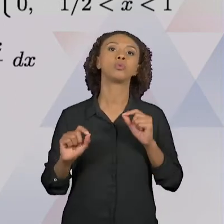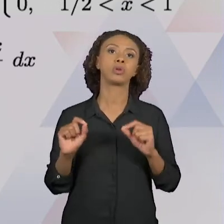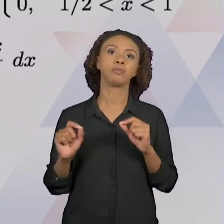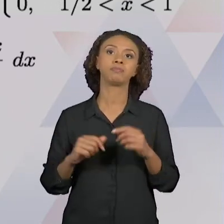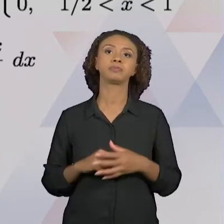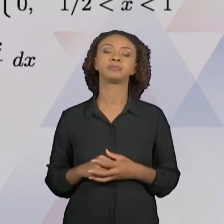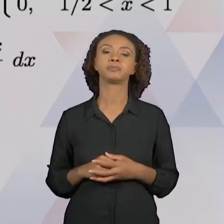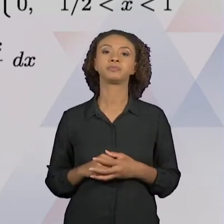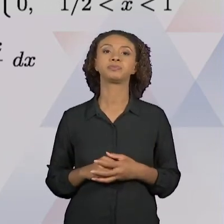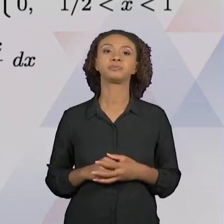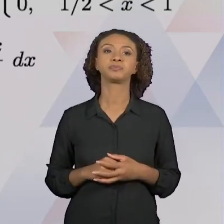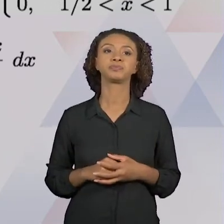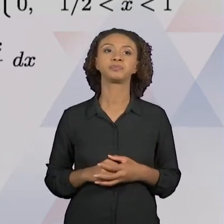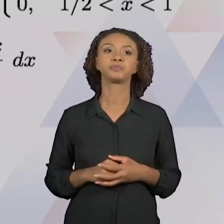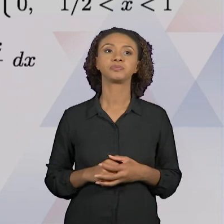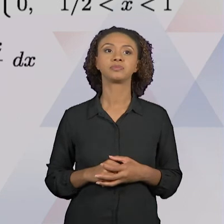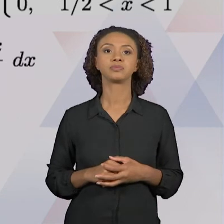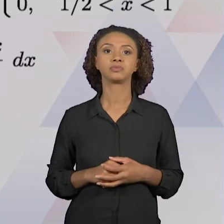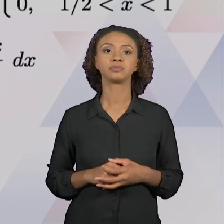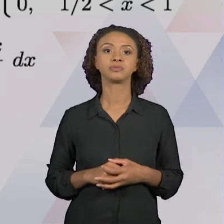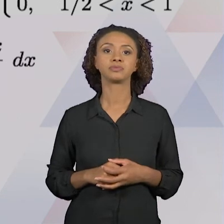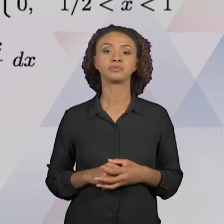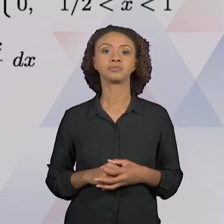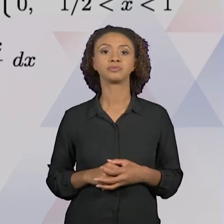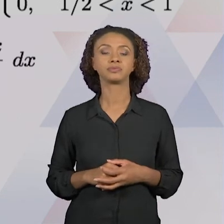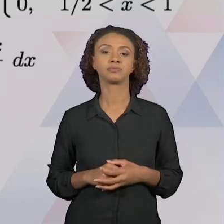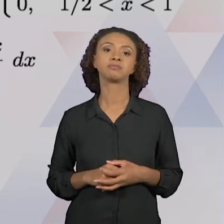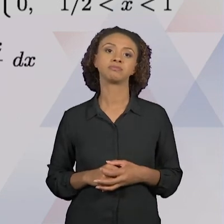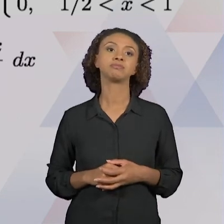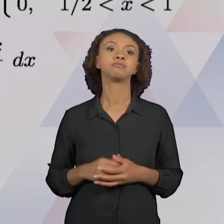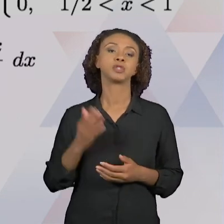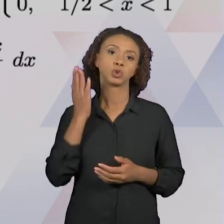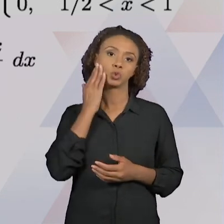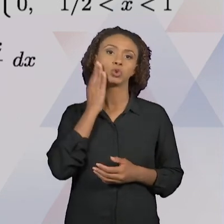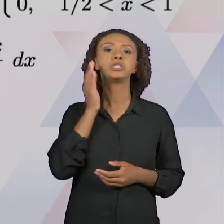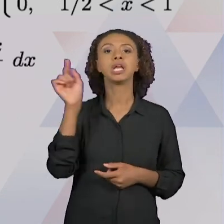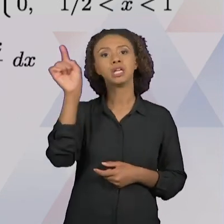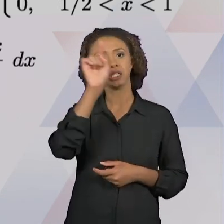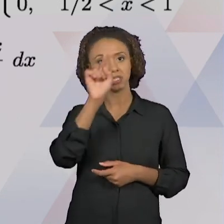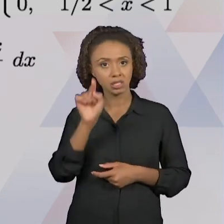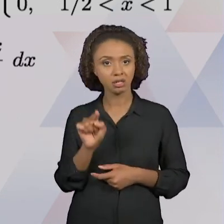A FUNÇÃO VAI SER... SÓ METADE